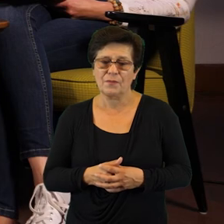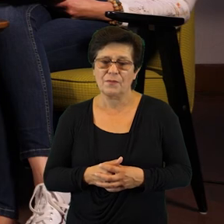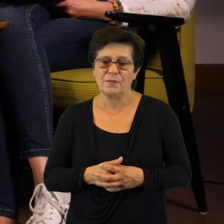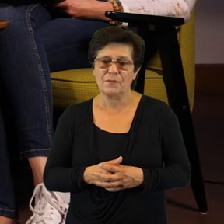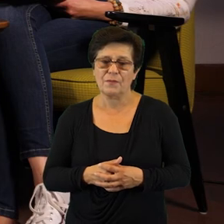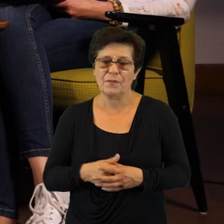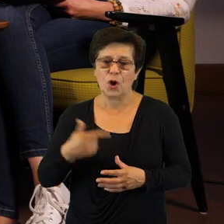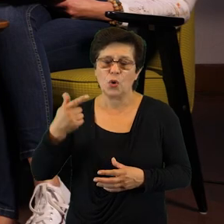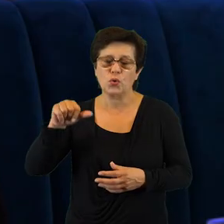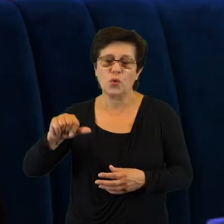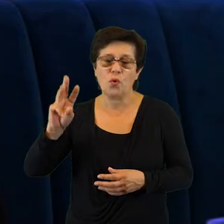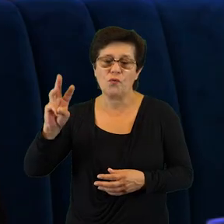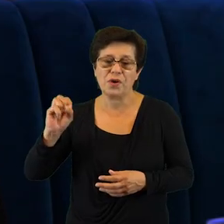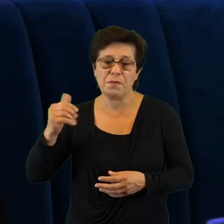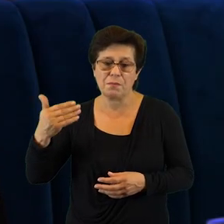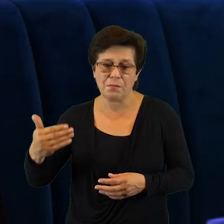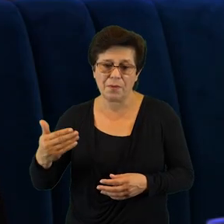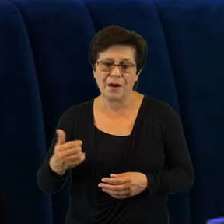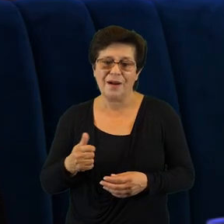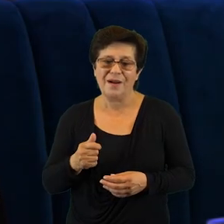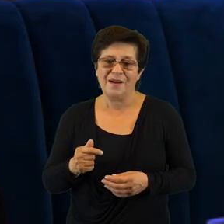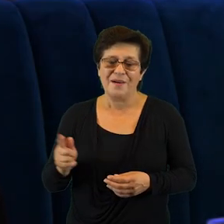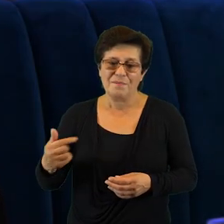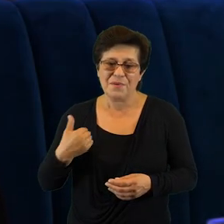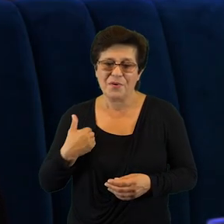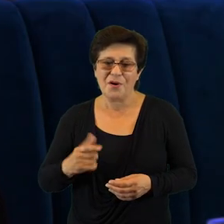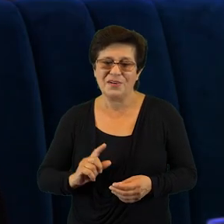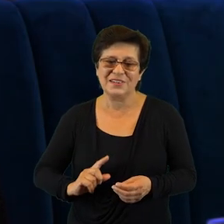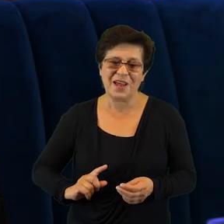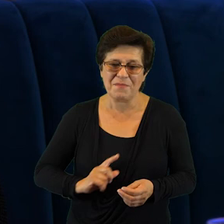właściwie też poglądy polityczne poza tym, że zamiłowanie do pure nonsensu.